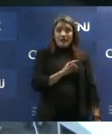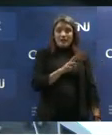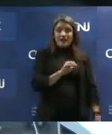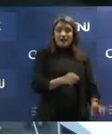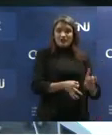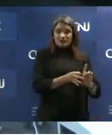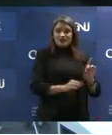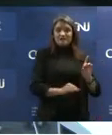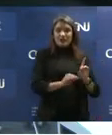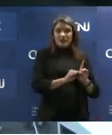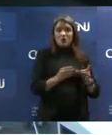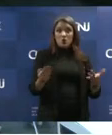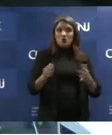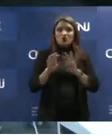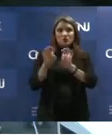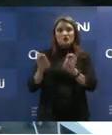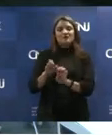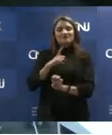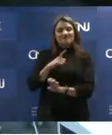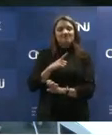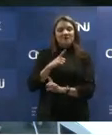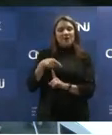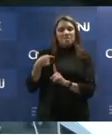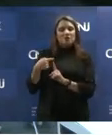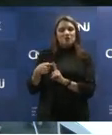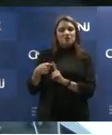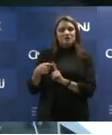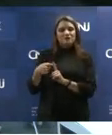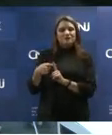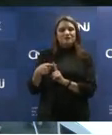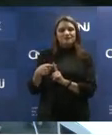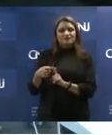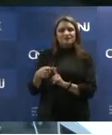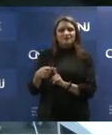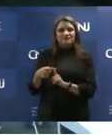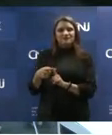Então, esse foi o ponto positivo. A minha grata surpresa. Que bom, assim está.